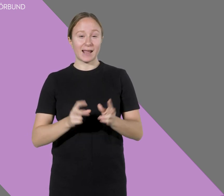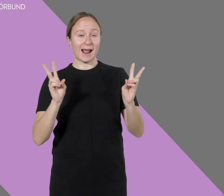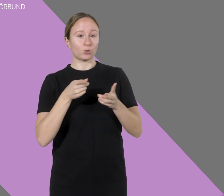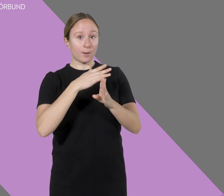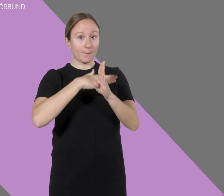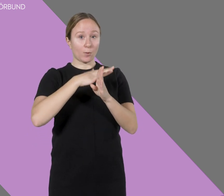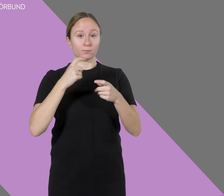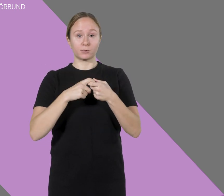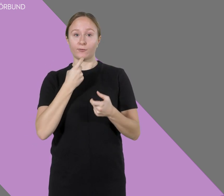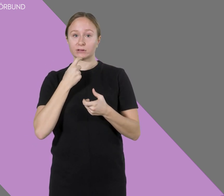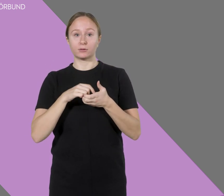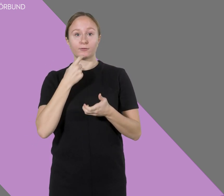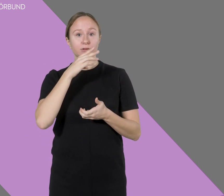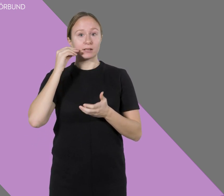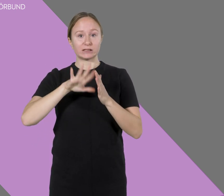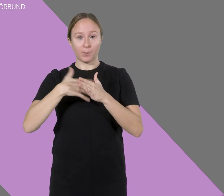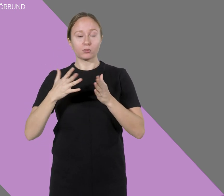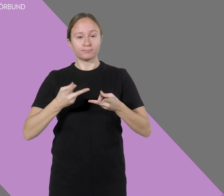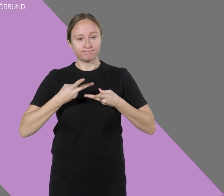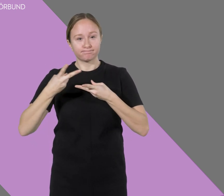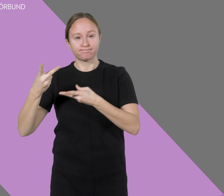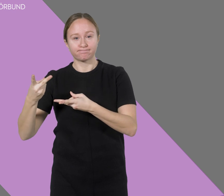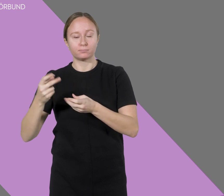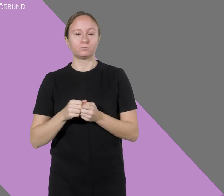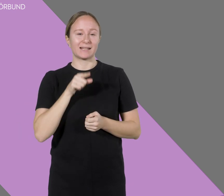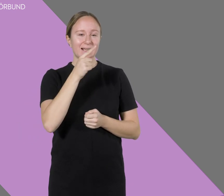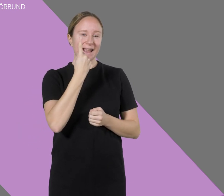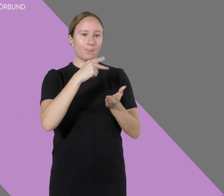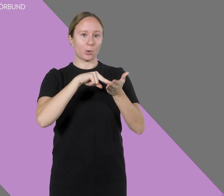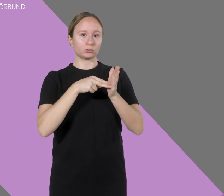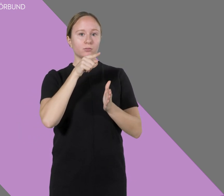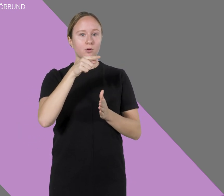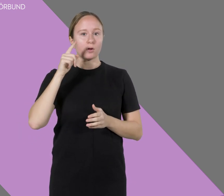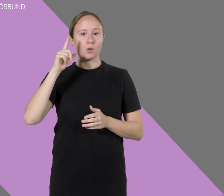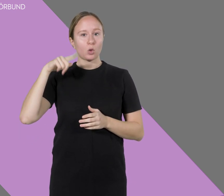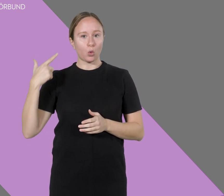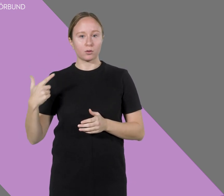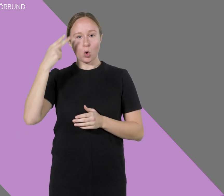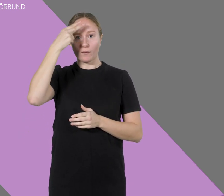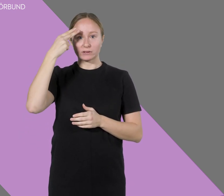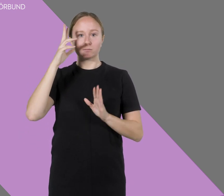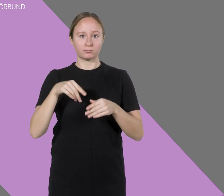Även om bedömningen i fråga om finskt och finlandssvenskt teckenspråk - fortfarande pågår, konstaterade ett projekt vid University College London -